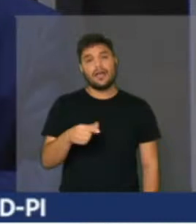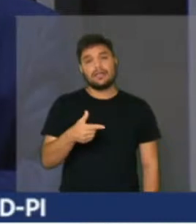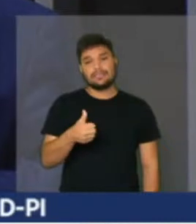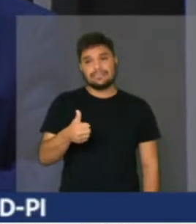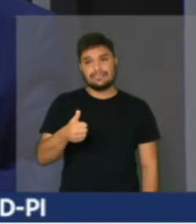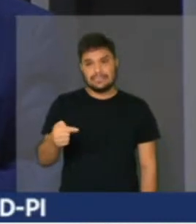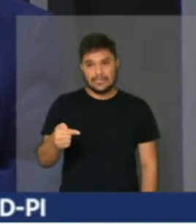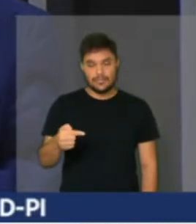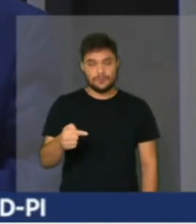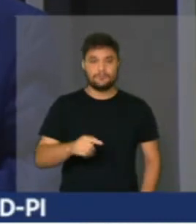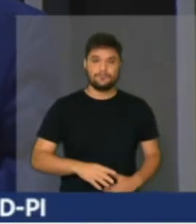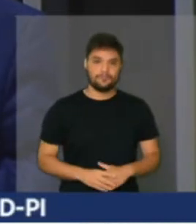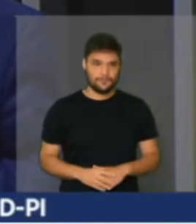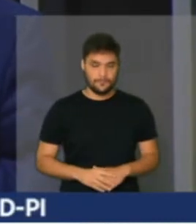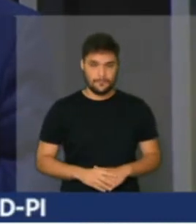EXPOSTAS AO LONGO DE NOSSO